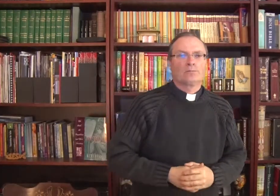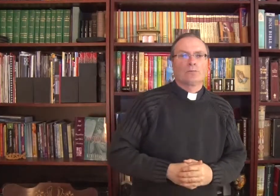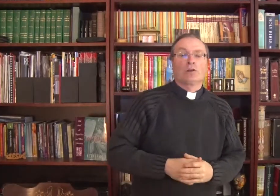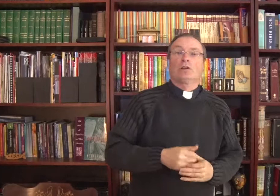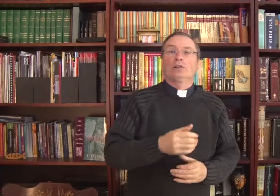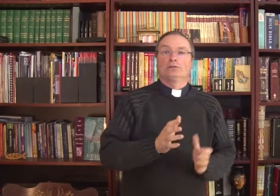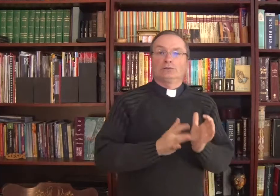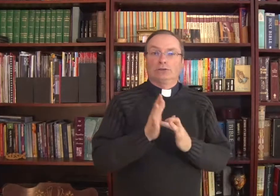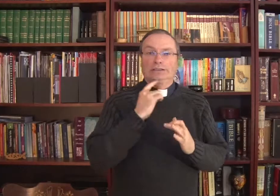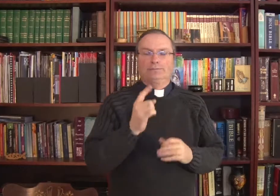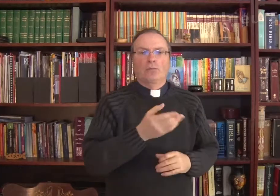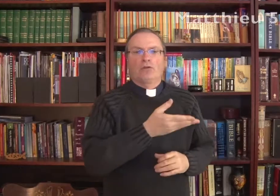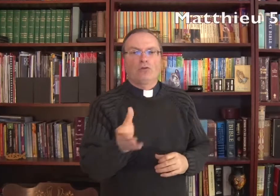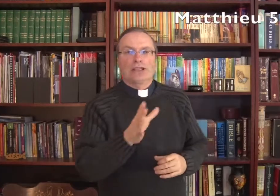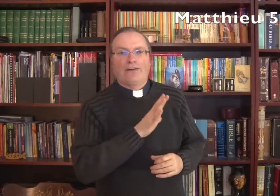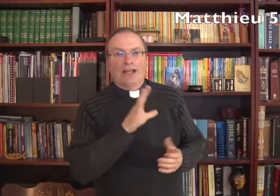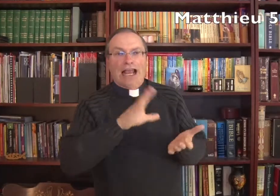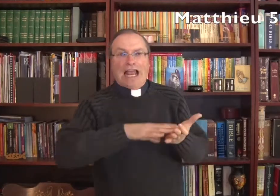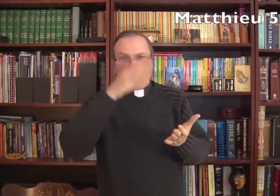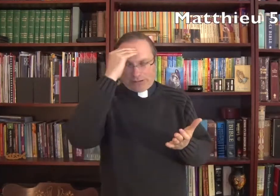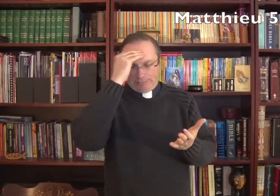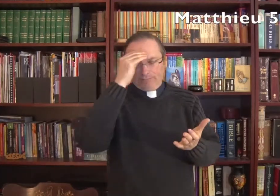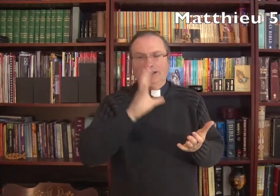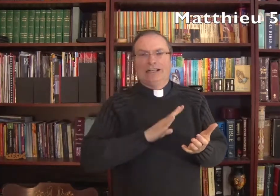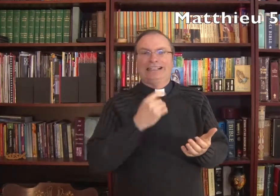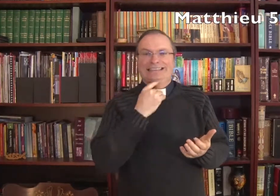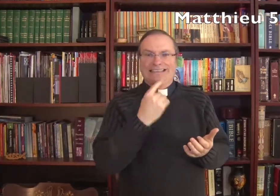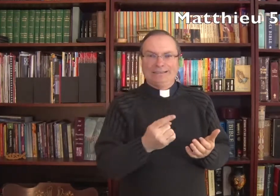Jésus disait: Vous avez appris qu’il a été dit: